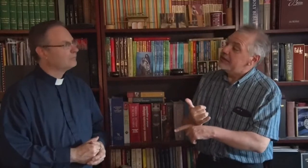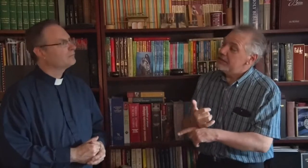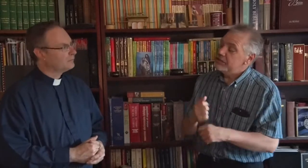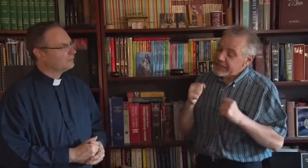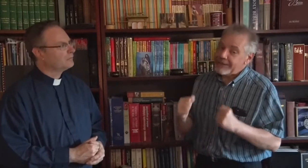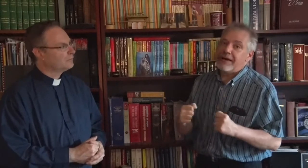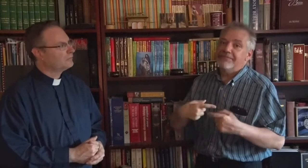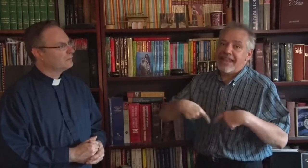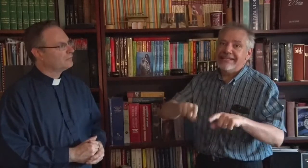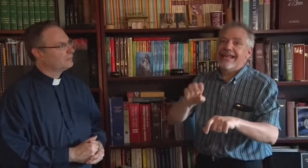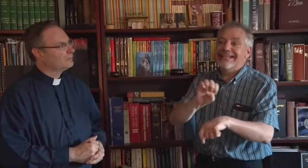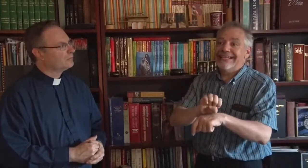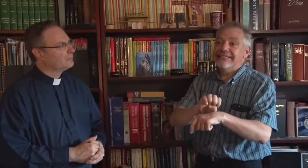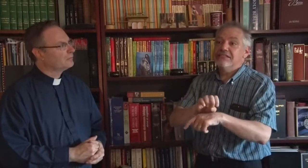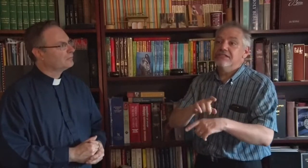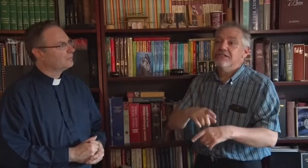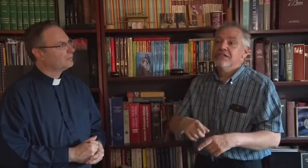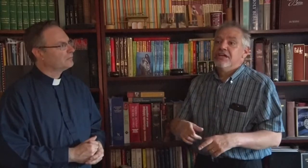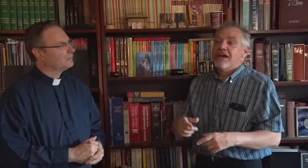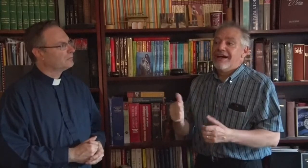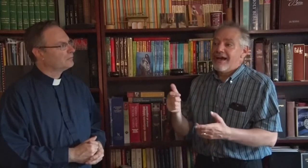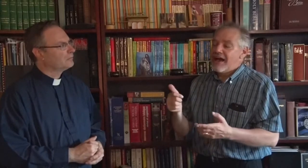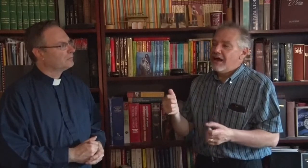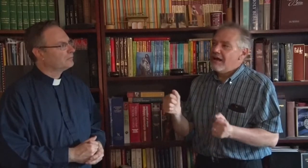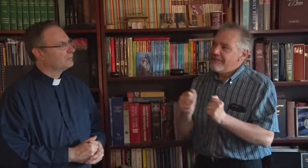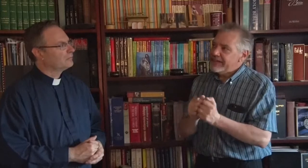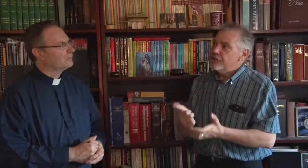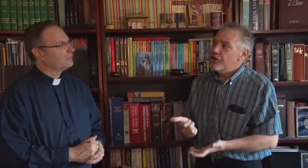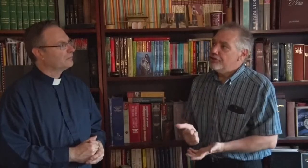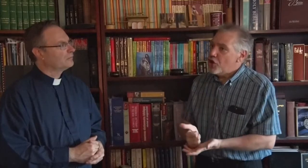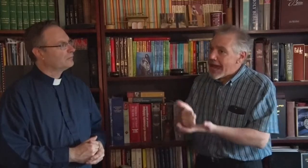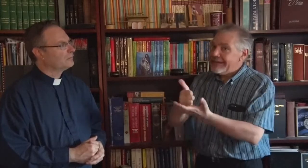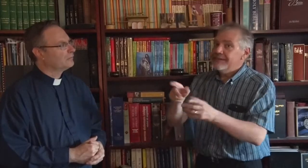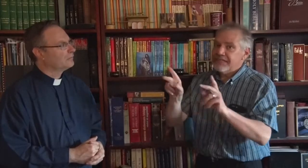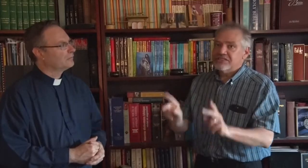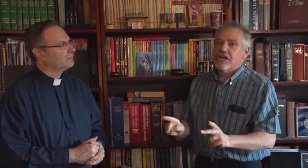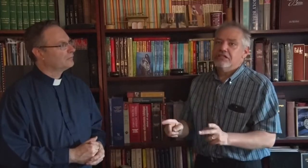j’étais capable d’aller à l’église avec de l’aide des personnes